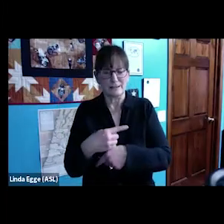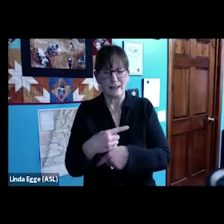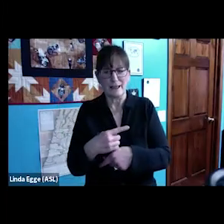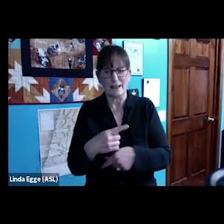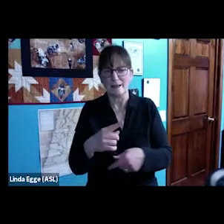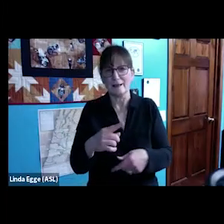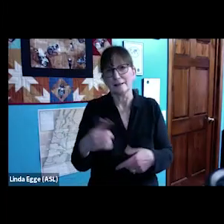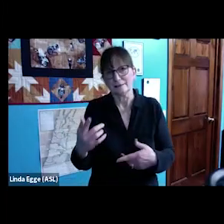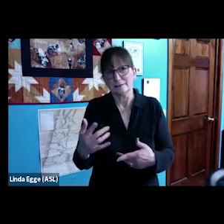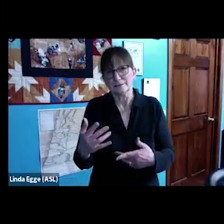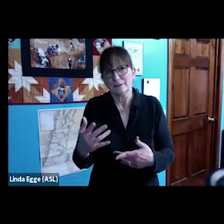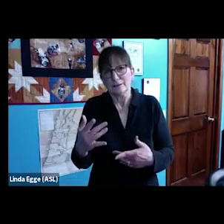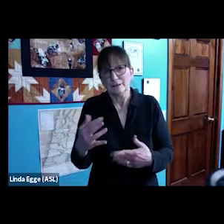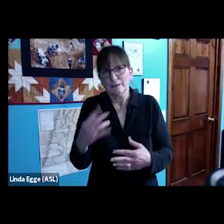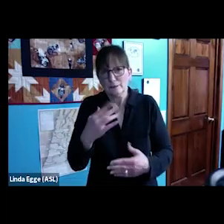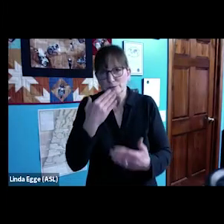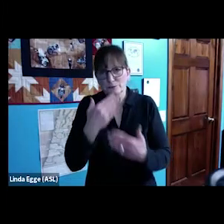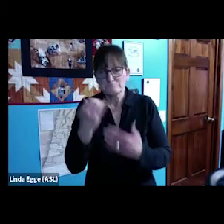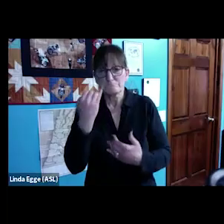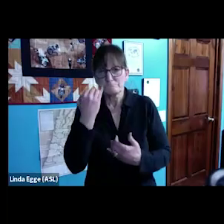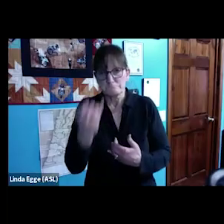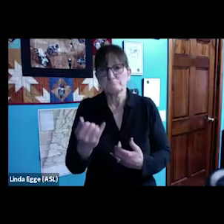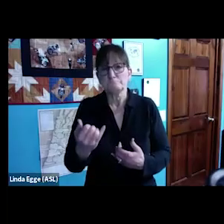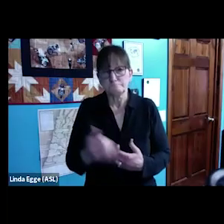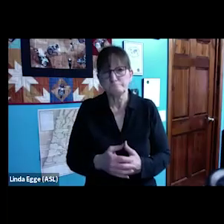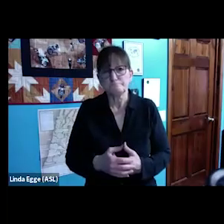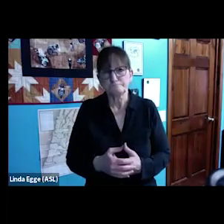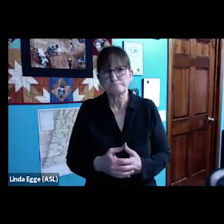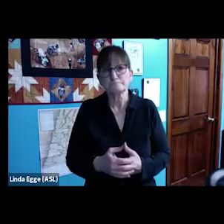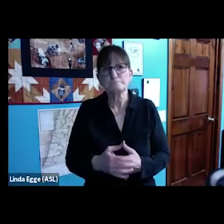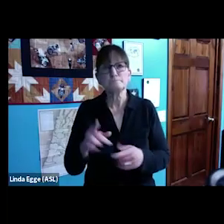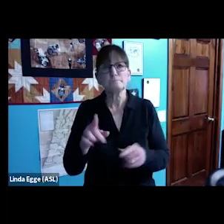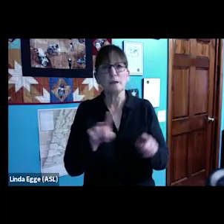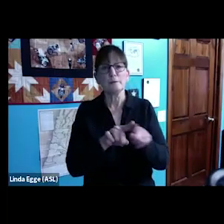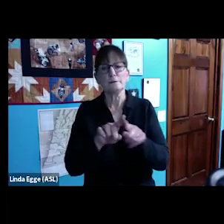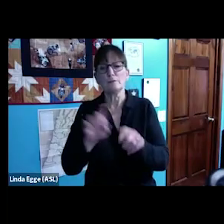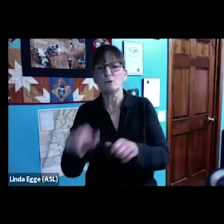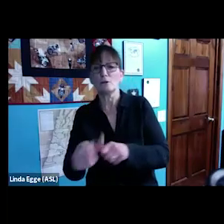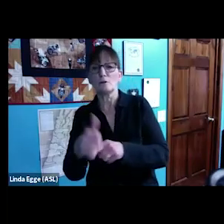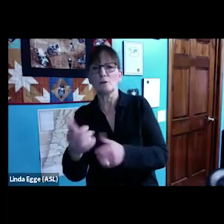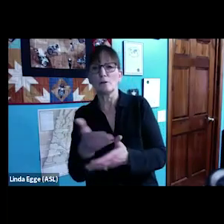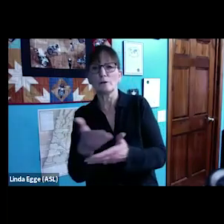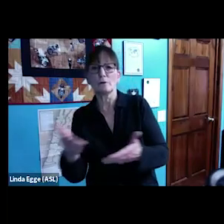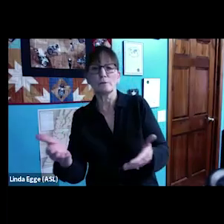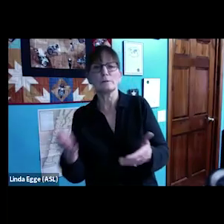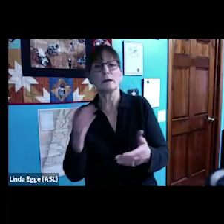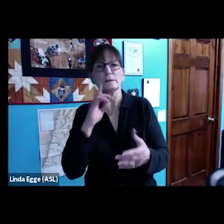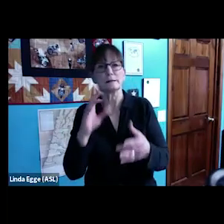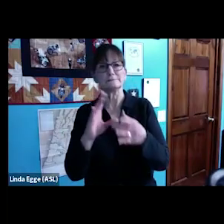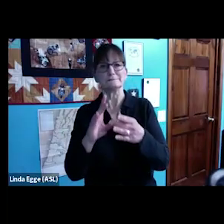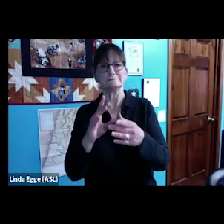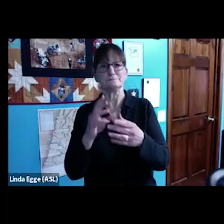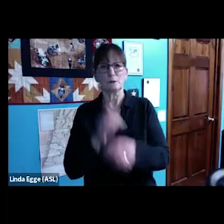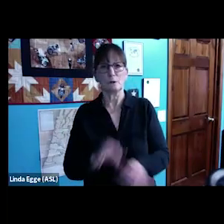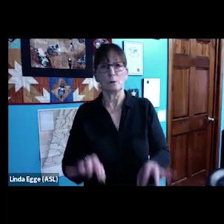alguna pregunta adicional. Muchas gracias. Gracias, Zuzanna, por guiarnos